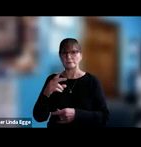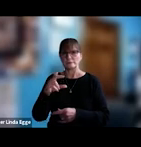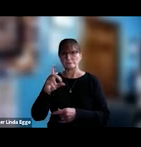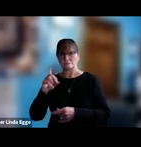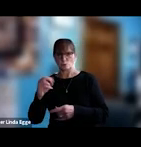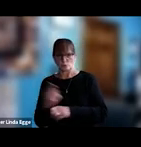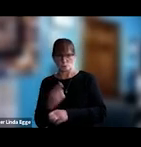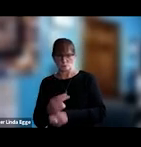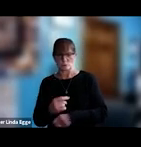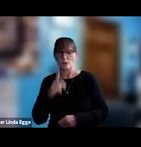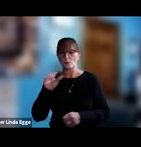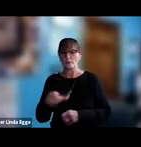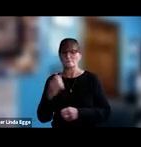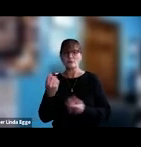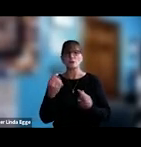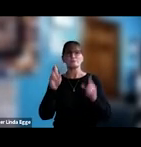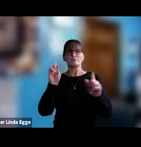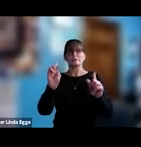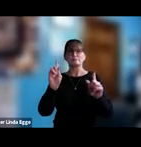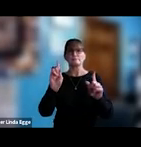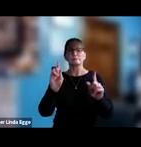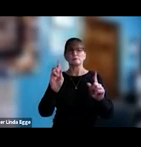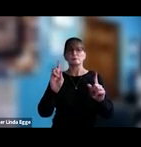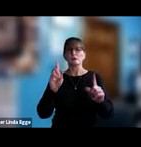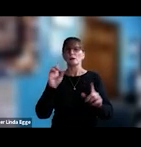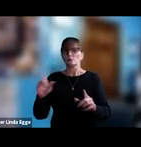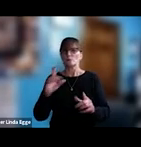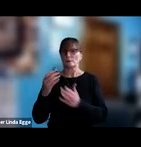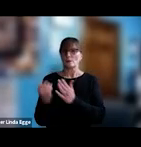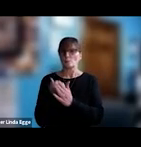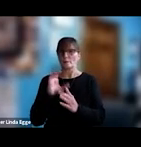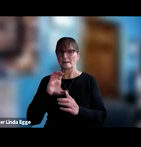Tenemos otro ejemplo efectivo. Y acabamos de ganar este caso, es muy emocionante.